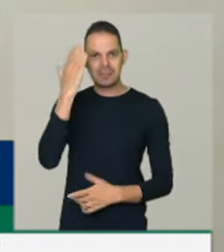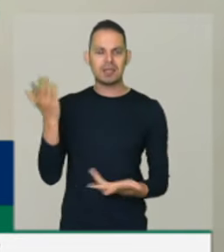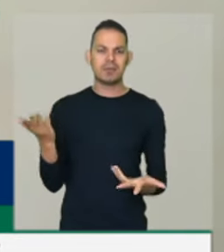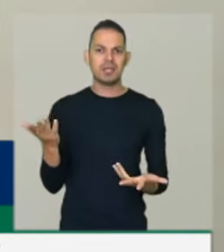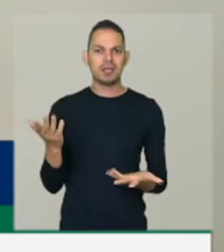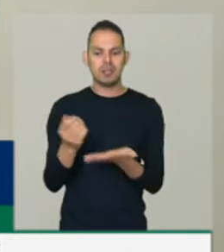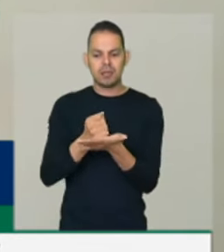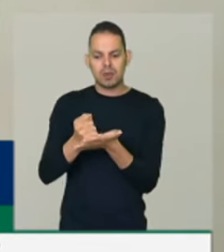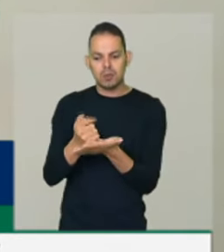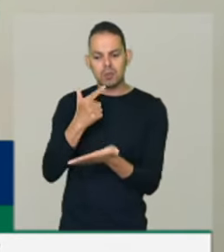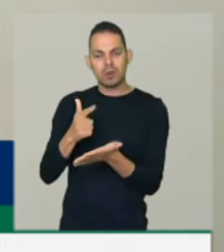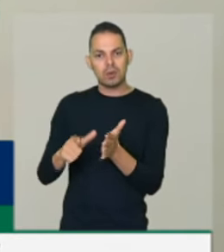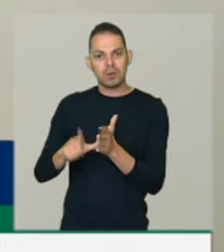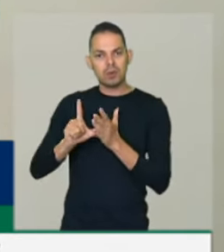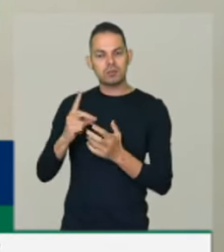MÉDICA ESTÁ REVENDO AS SUAS